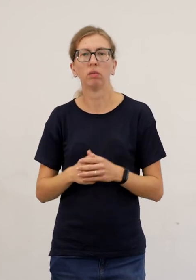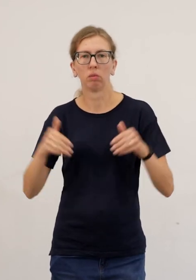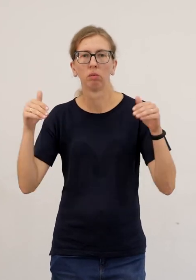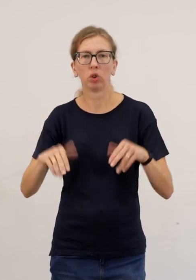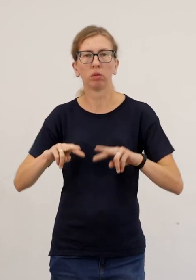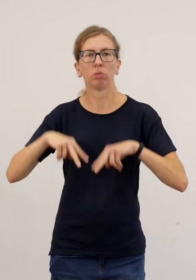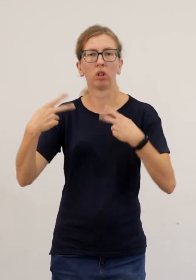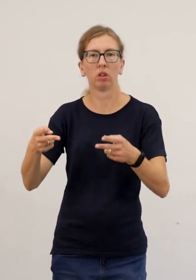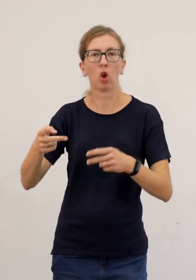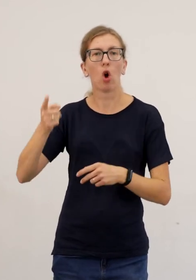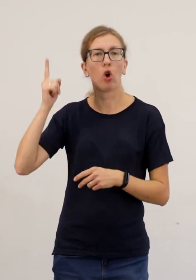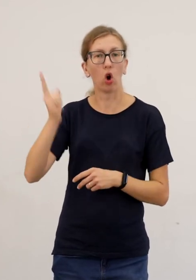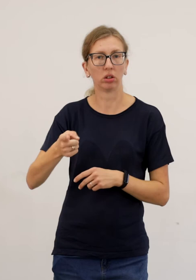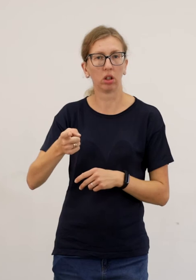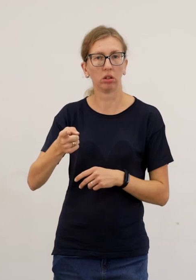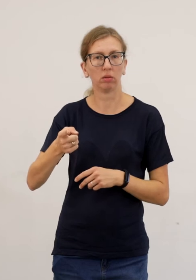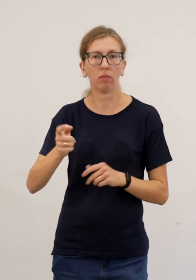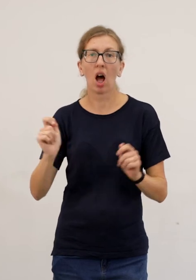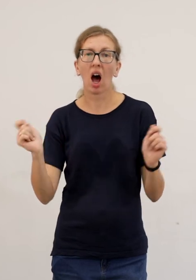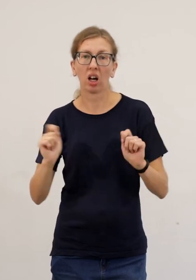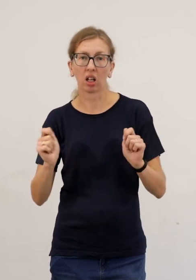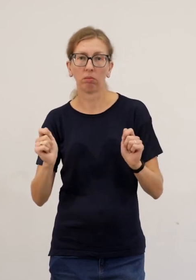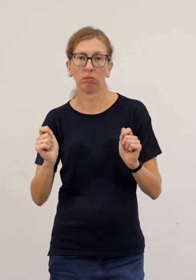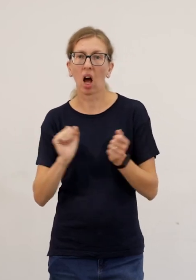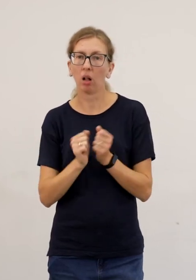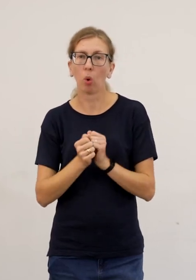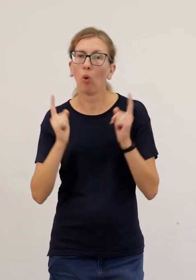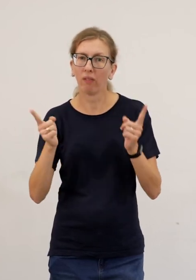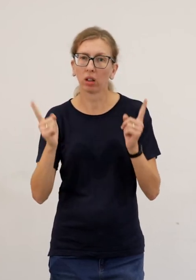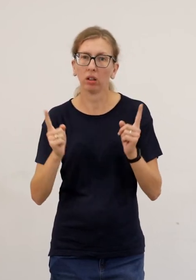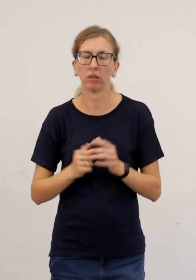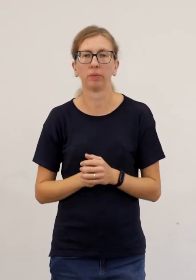Pozwalały na przekazywanie rozkazów, alarmowanie czy ostrzeganie.